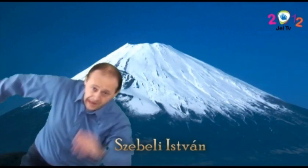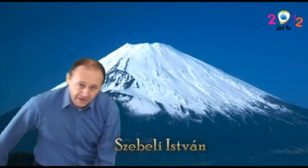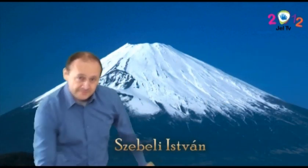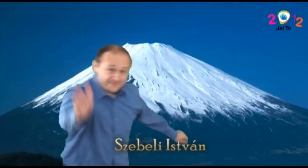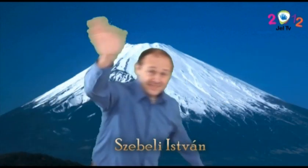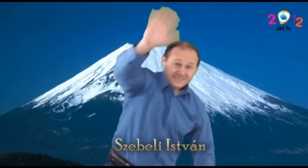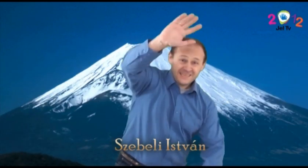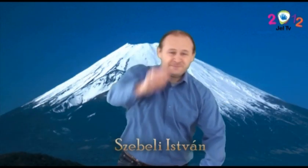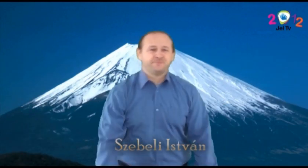Sziasztok!